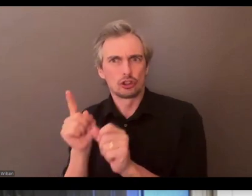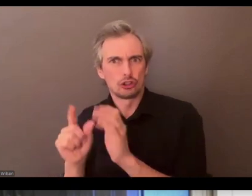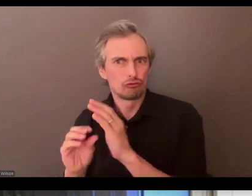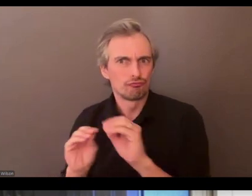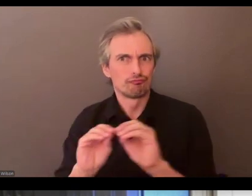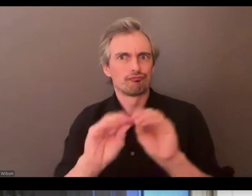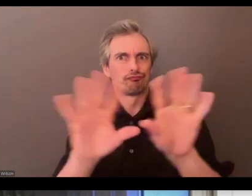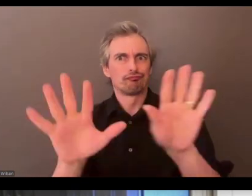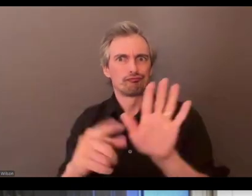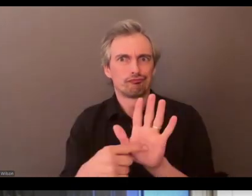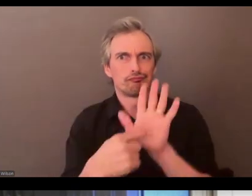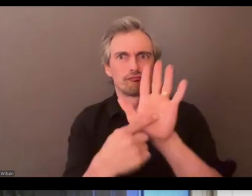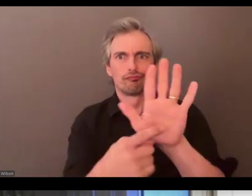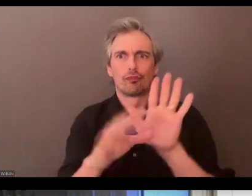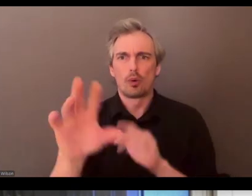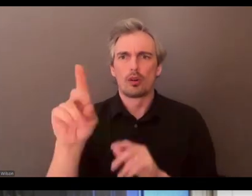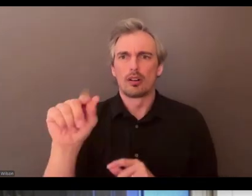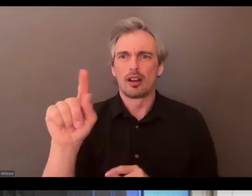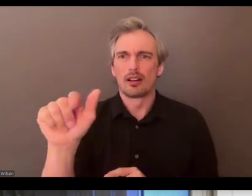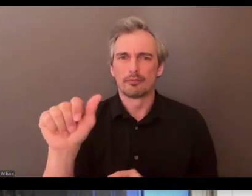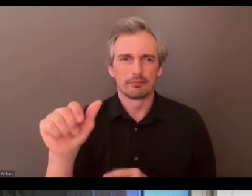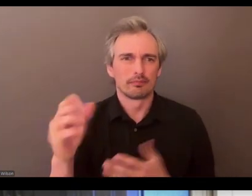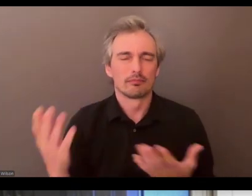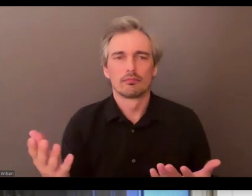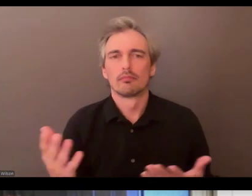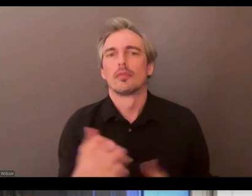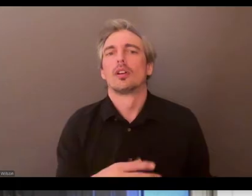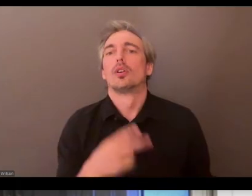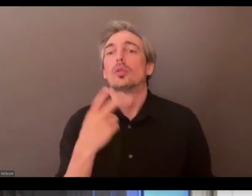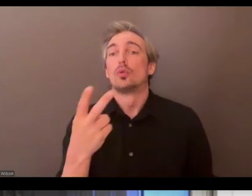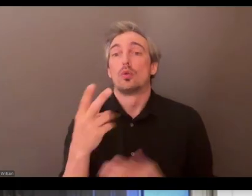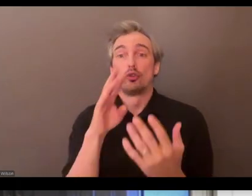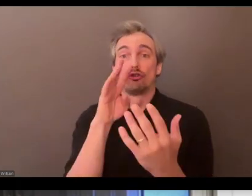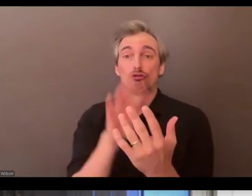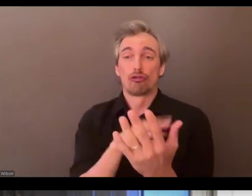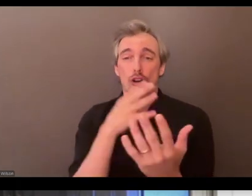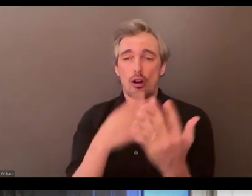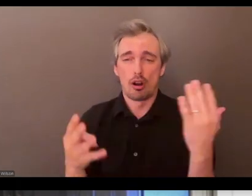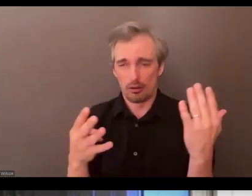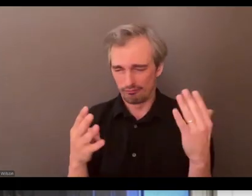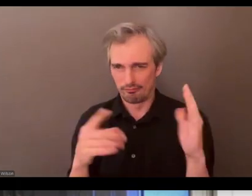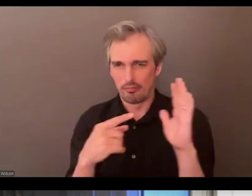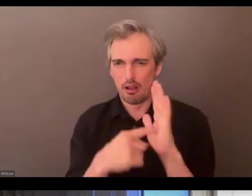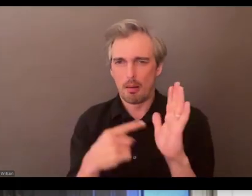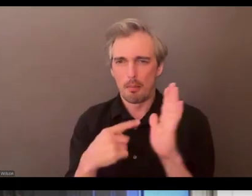ここに 2つのチャ ートがあります。 四半期ごとの売上を示すチャ ートが 2つあります。